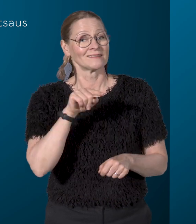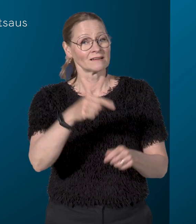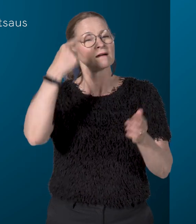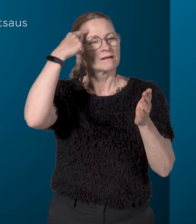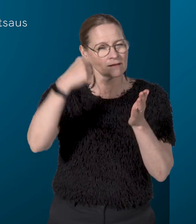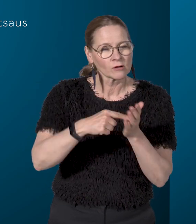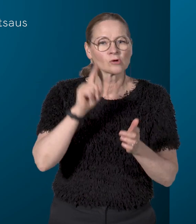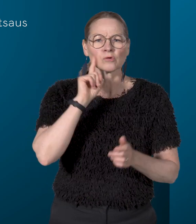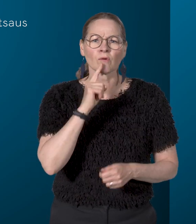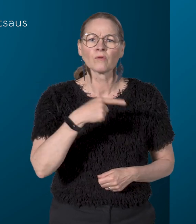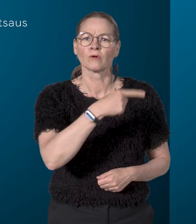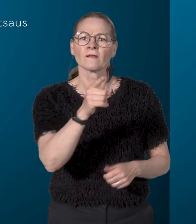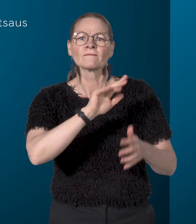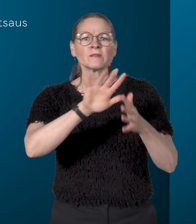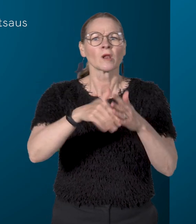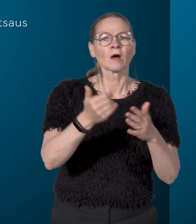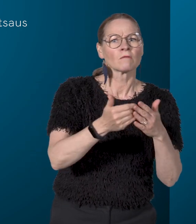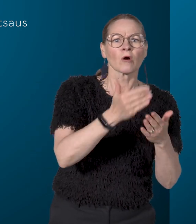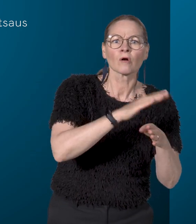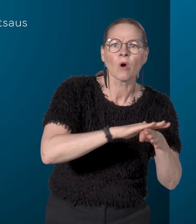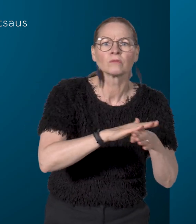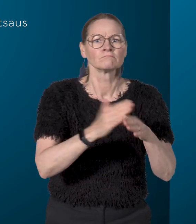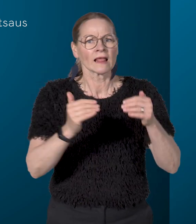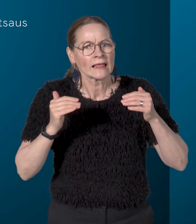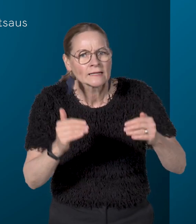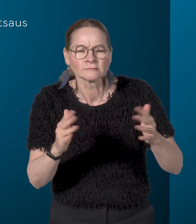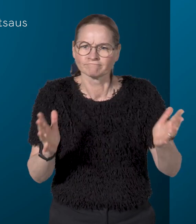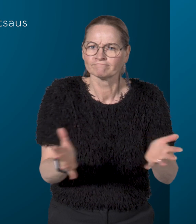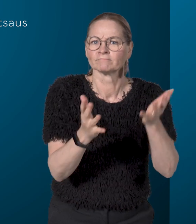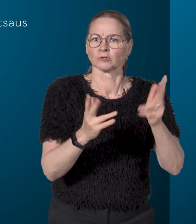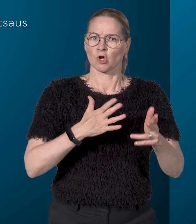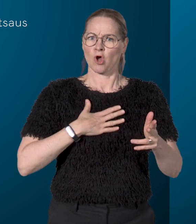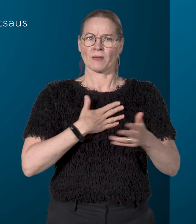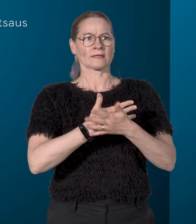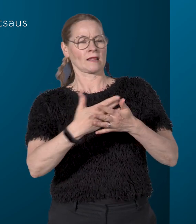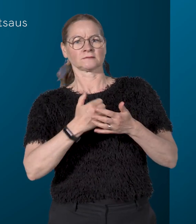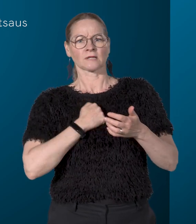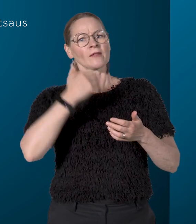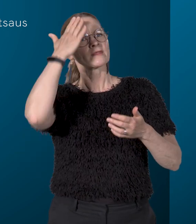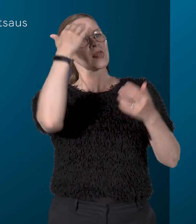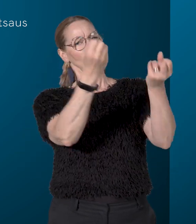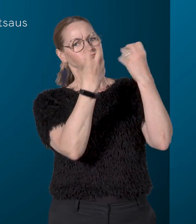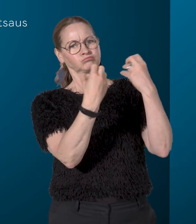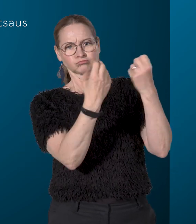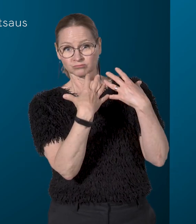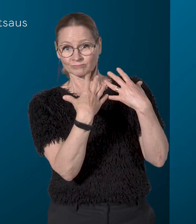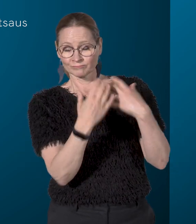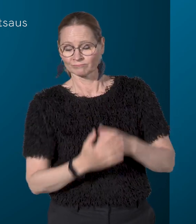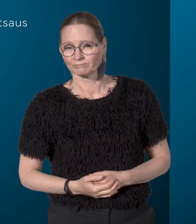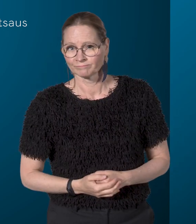Kuurojen kohdalla tämä tarkoittaa viittomakielten käytön edistämistä - ja omakielistä tiedonsaantia.